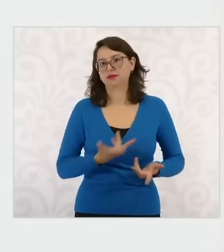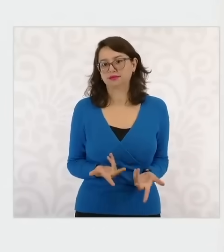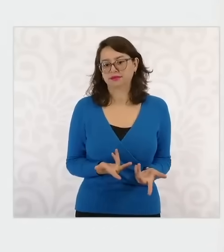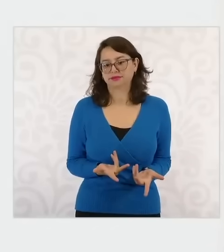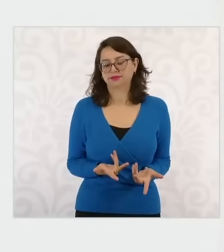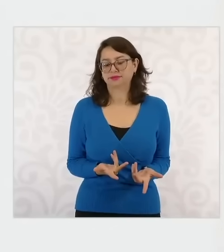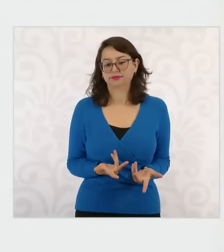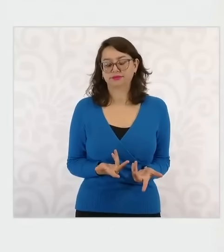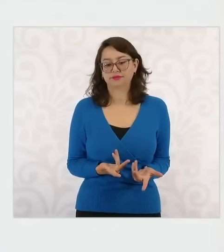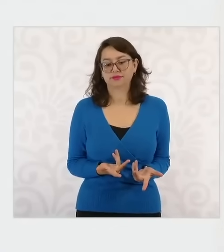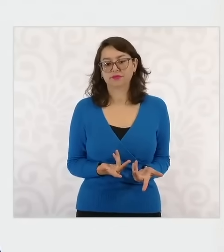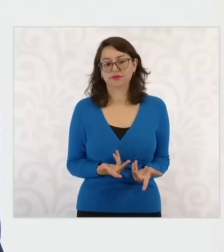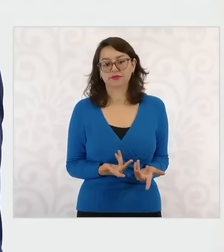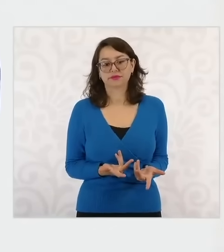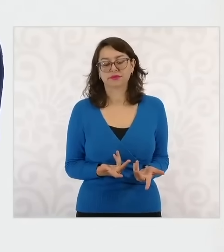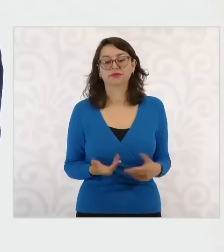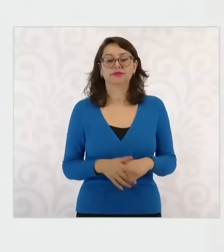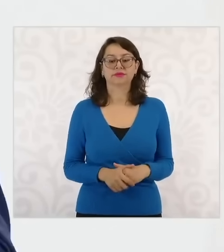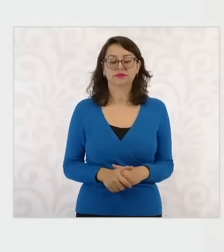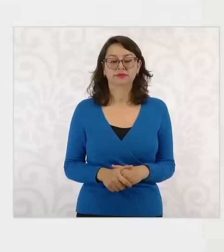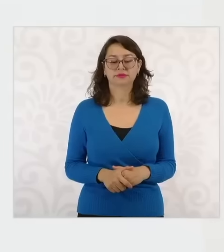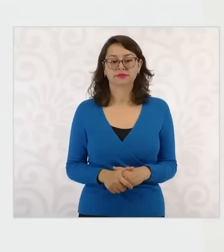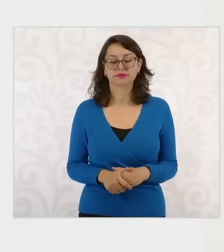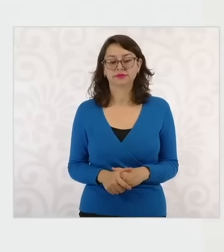¿quién más protesta? Bueno, ¿qué pasaba si nada más? Porque uno diría, bueno, pues son